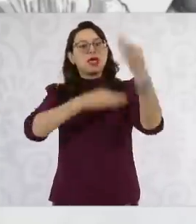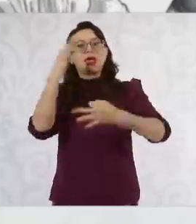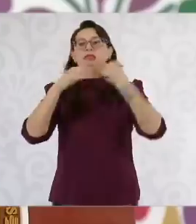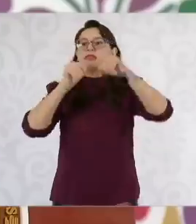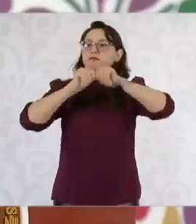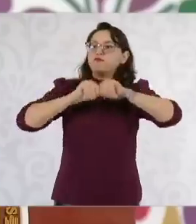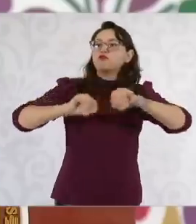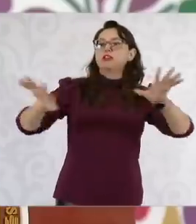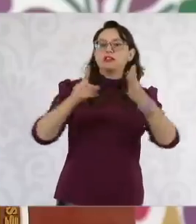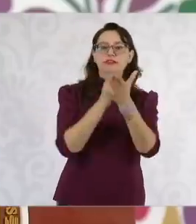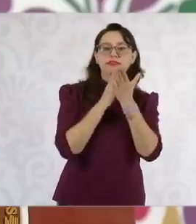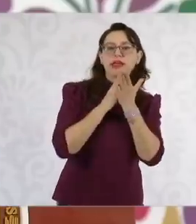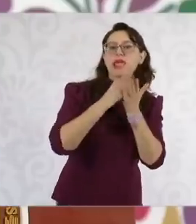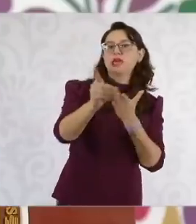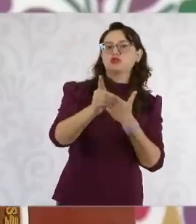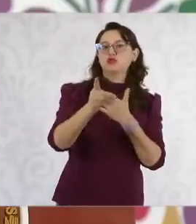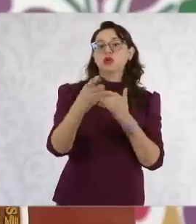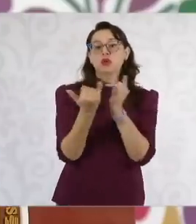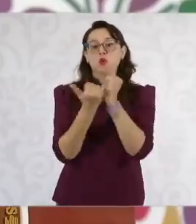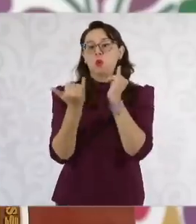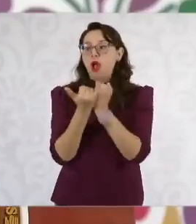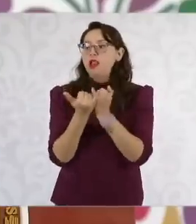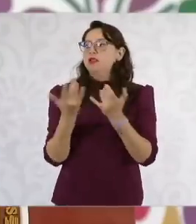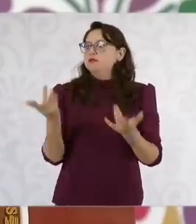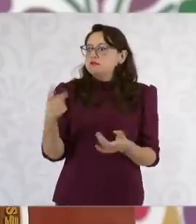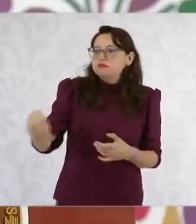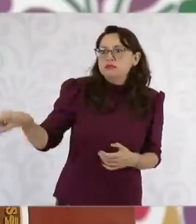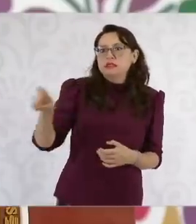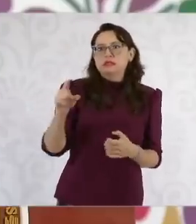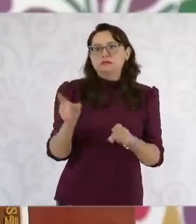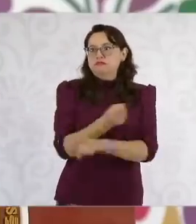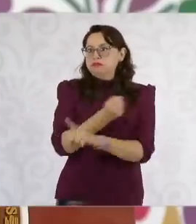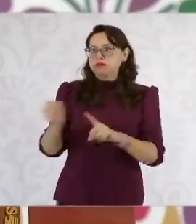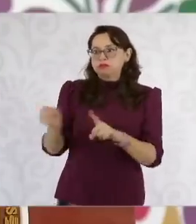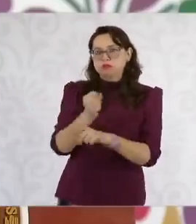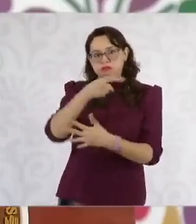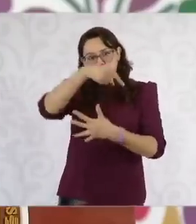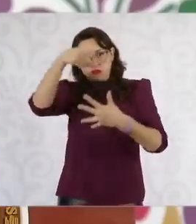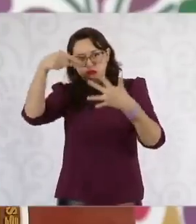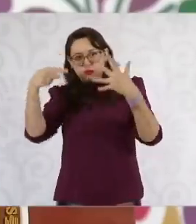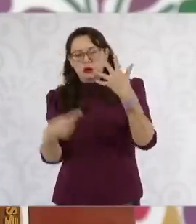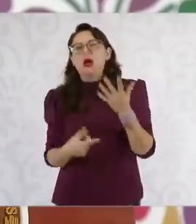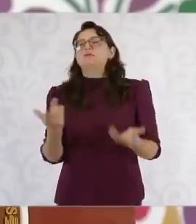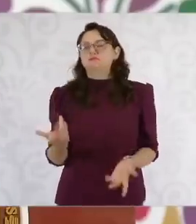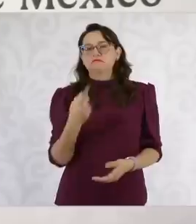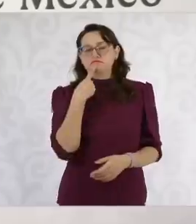frente a una situación de violencia eh va a haber un número de teléfono coordinado con todas las